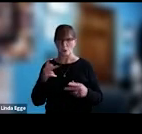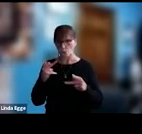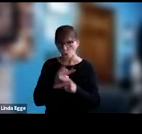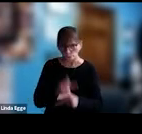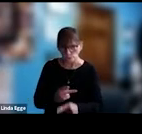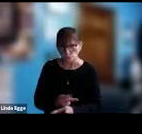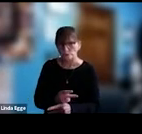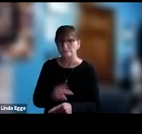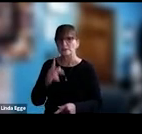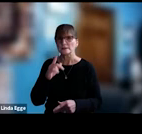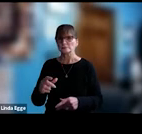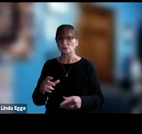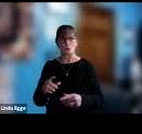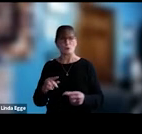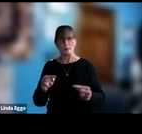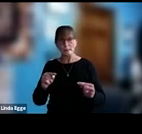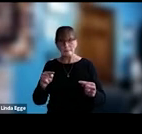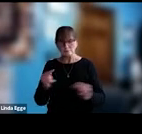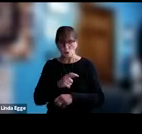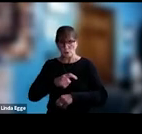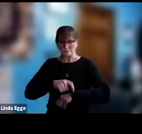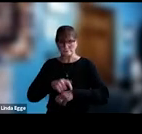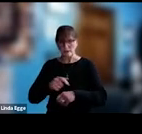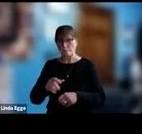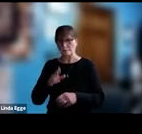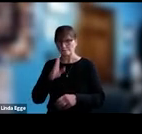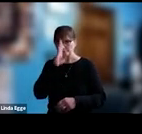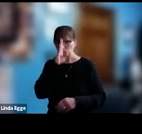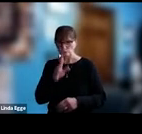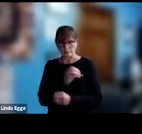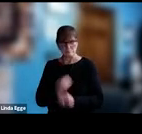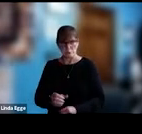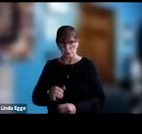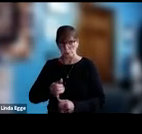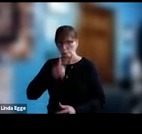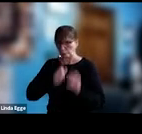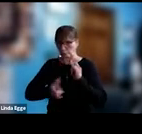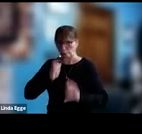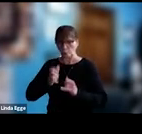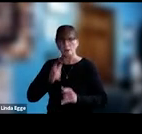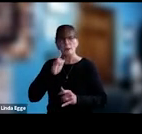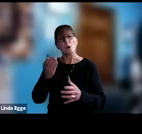Así que no solo vemos un periodo de sobriedad, lo cual es estupendo tener, sino que lo que ocurre